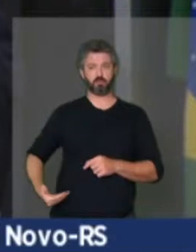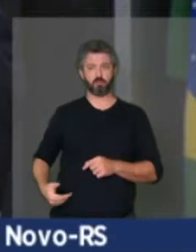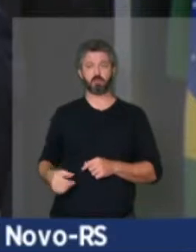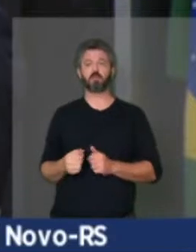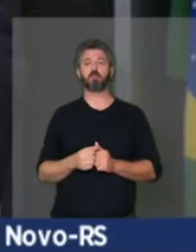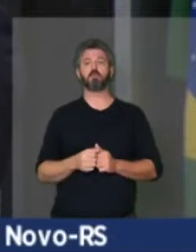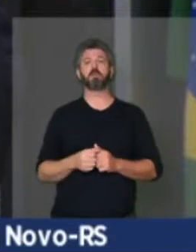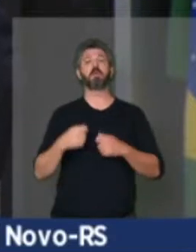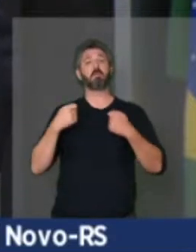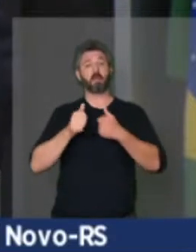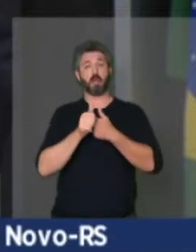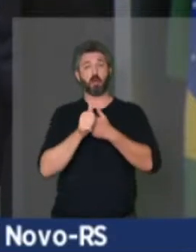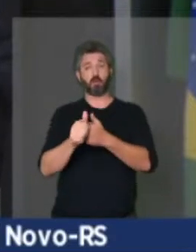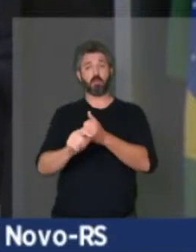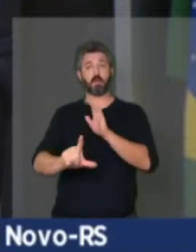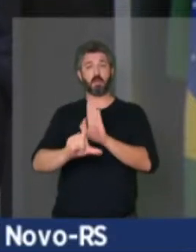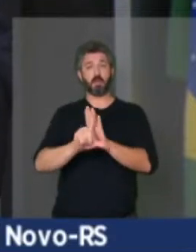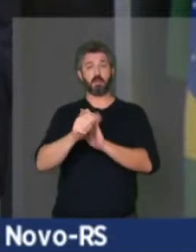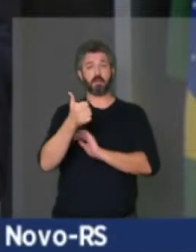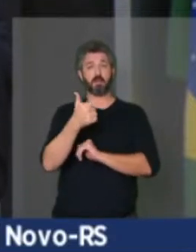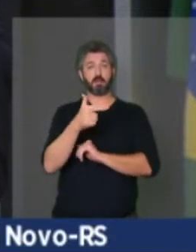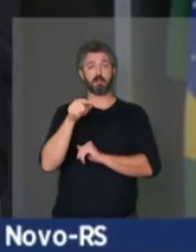SEGUIR AQUILO QUE DIZ A LEI 12813/2013 E TAMBÉM O CÓDIGO DE CONDUTA DA ALTA